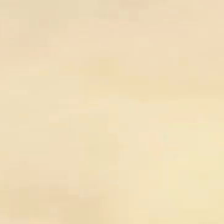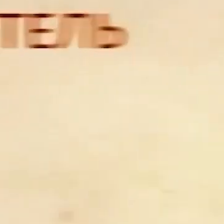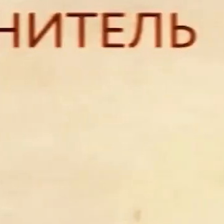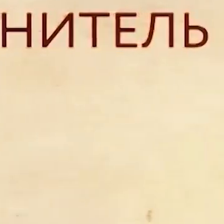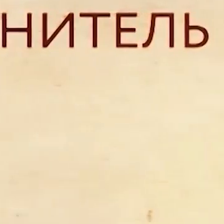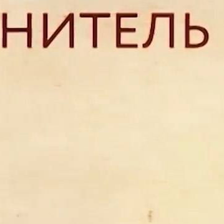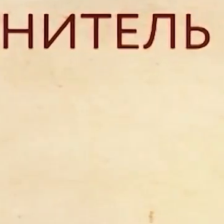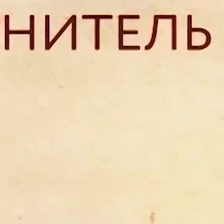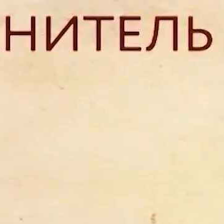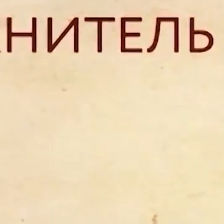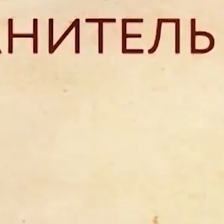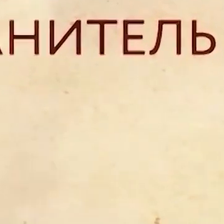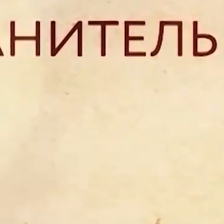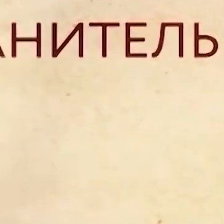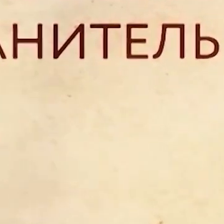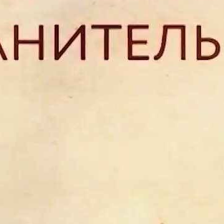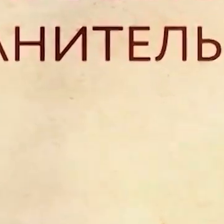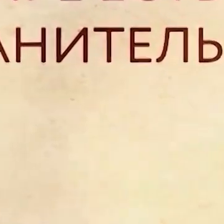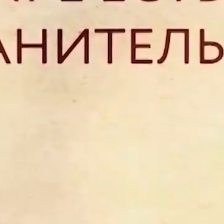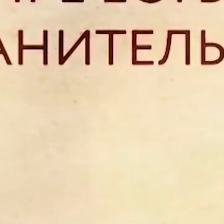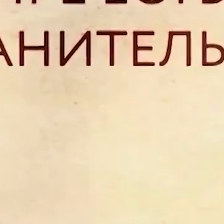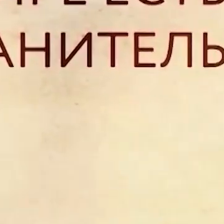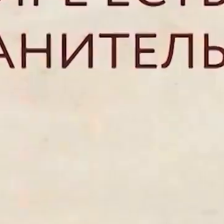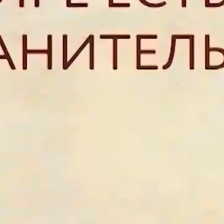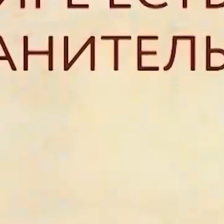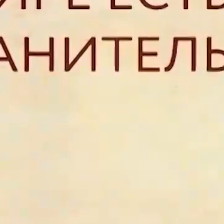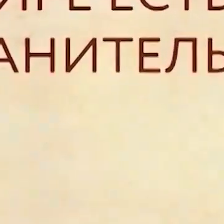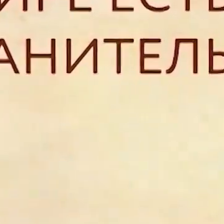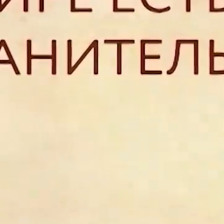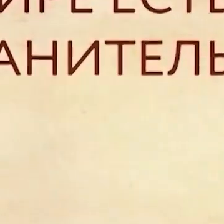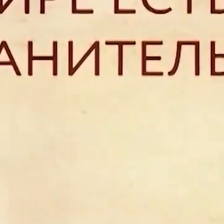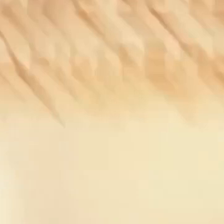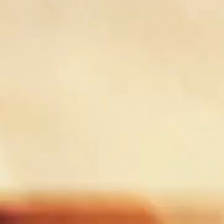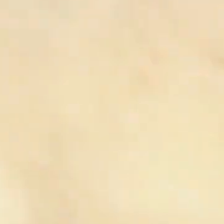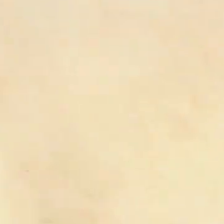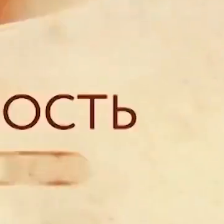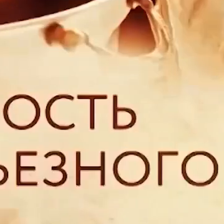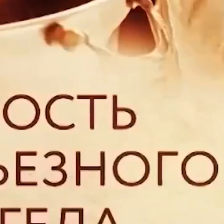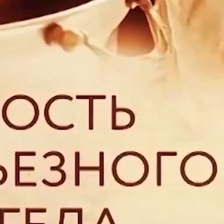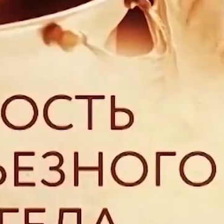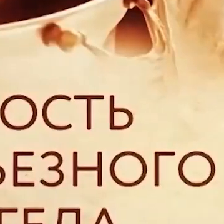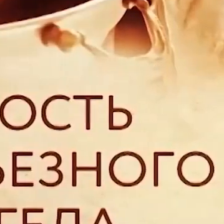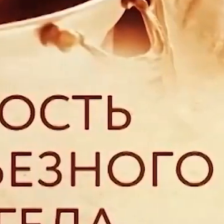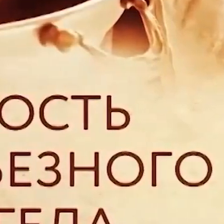Евангелие говорит что у каждого человека в мире есть ангел-хранитель Крещение дает возможность